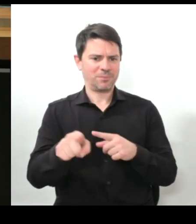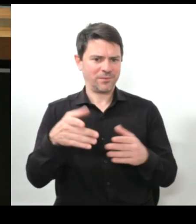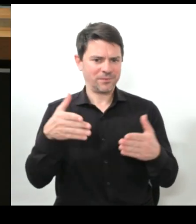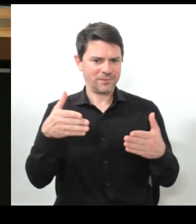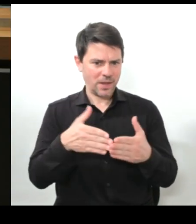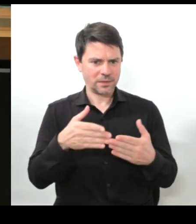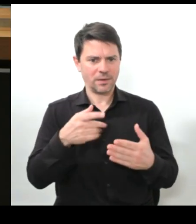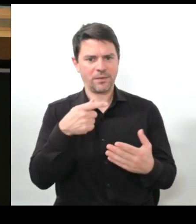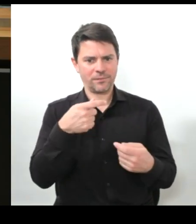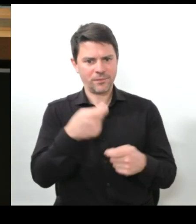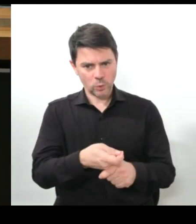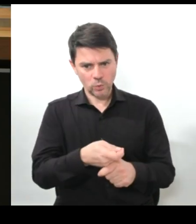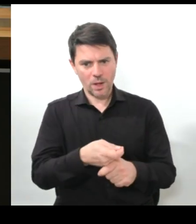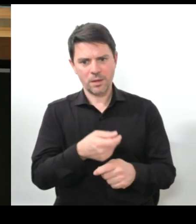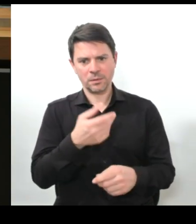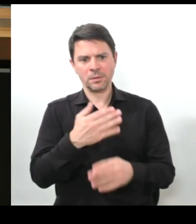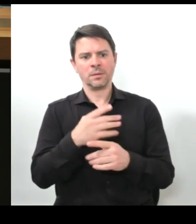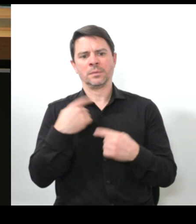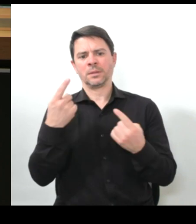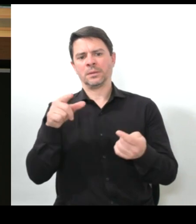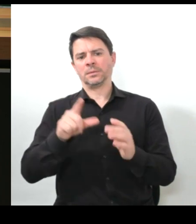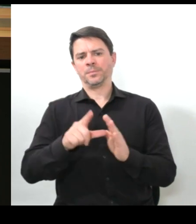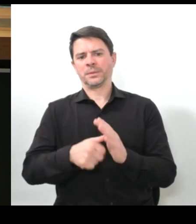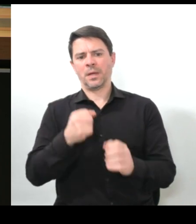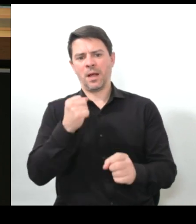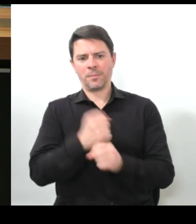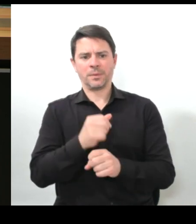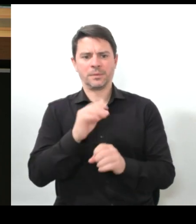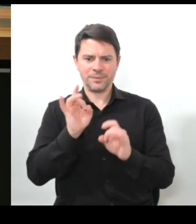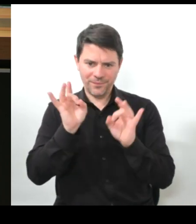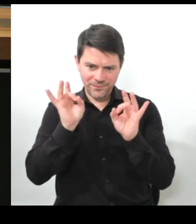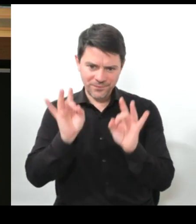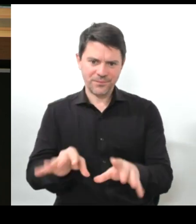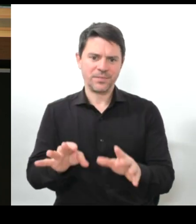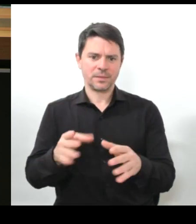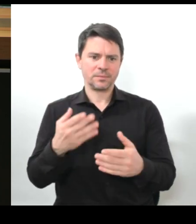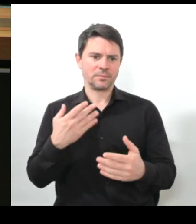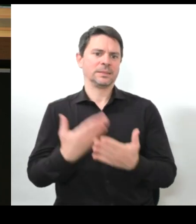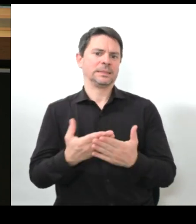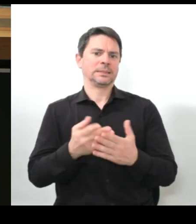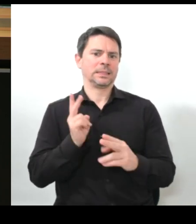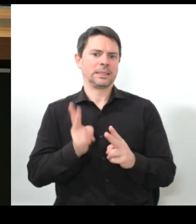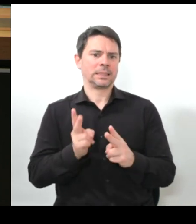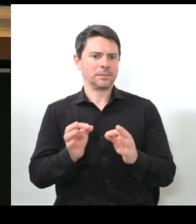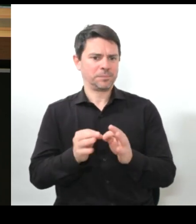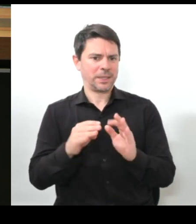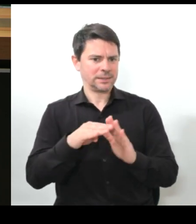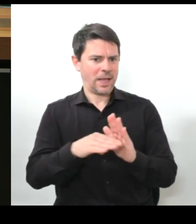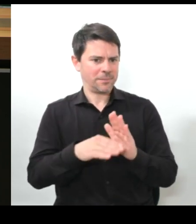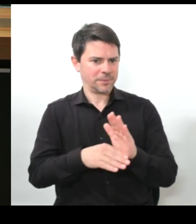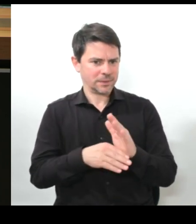Nachdem Ihre Frage beantworten ist, kommen wir zu der Frage: CDU Antrag. Ich meine, dass dieser CDU-Antrag